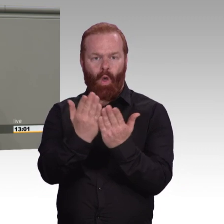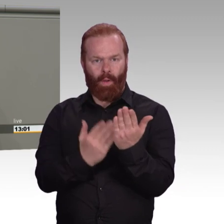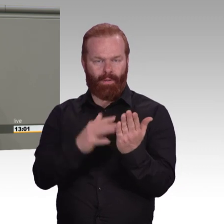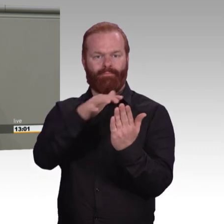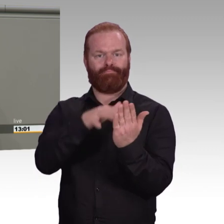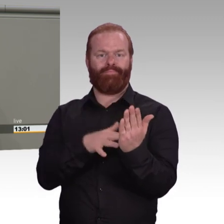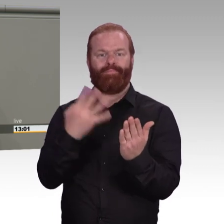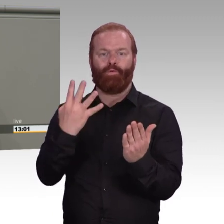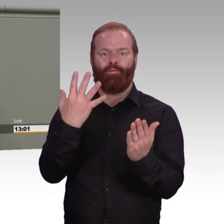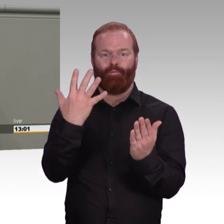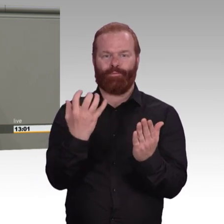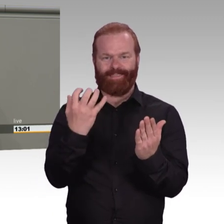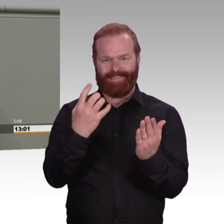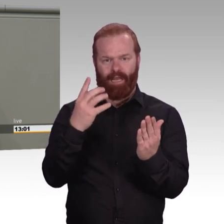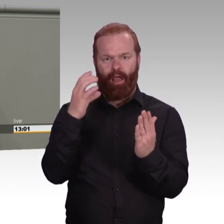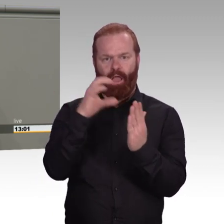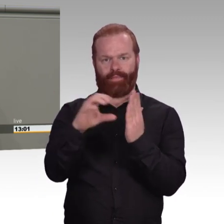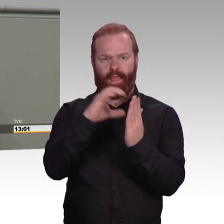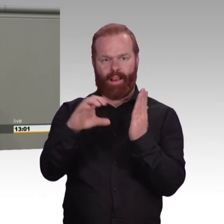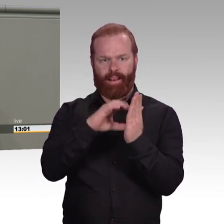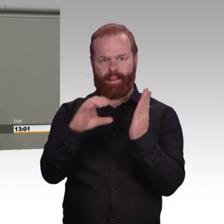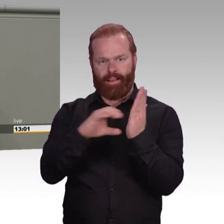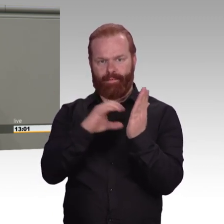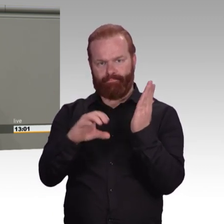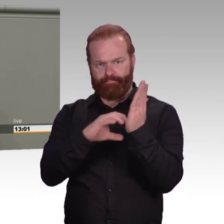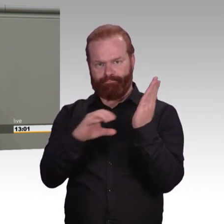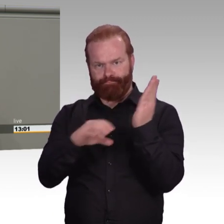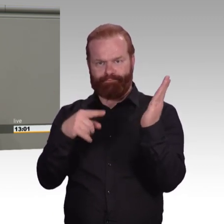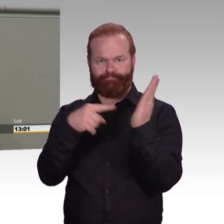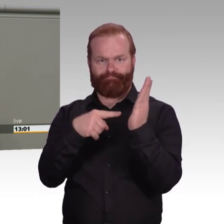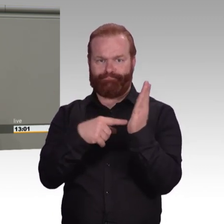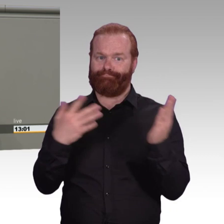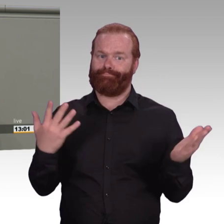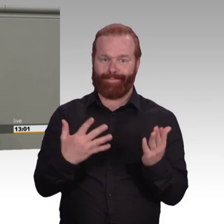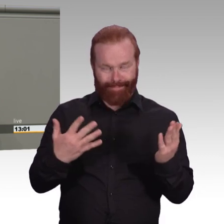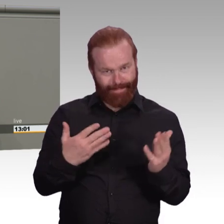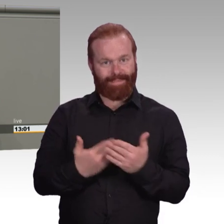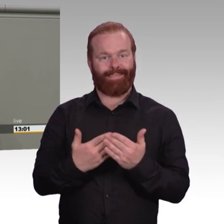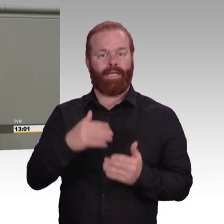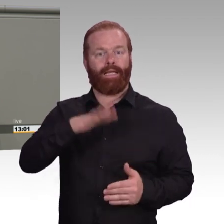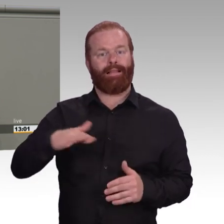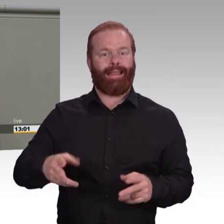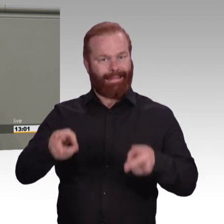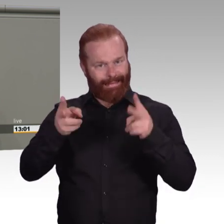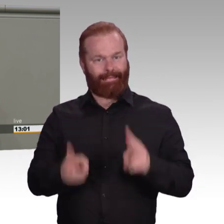wo es lebt, unabhängig von seinem familiären Hintergrund, seinem kulturellen oder ethnischen Hintergrund